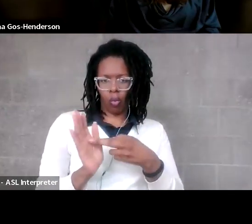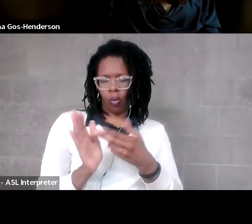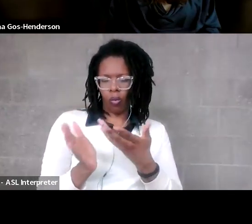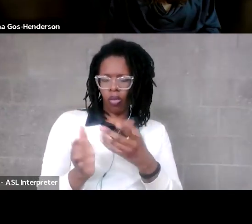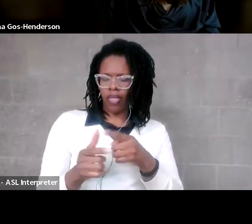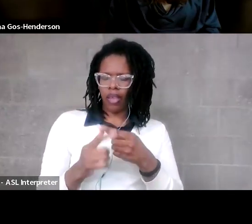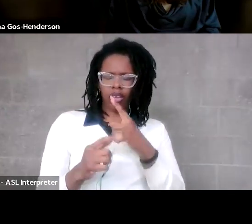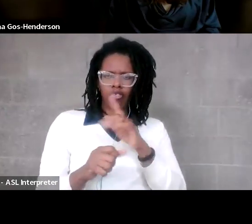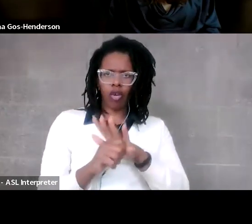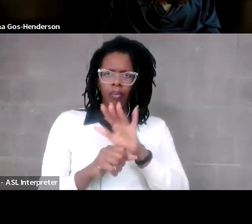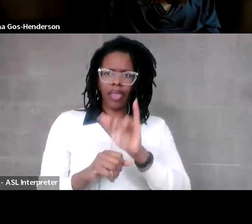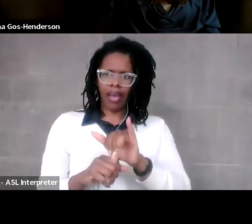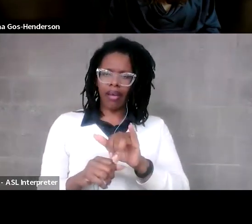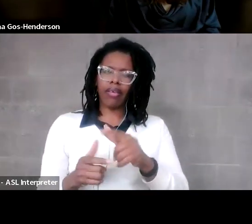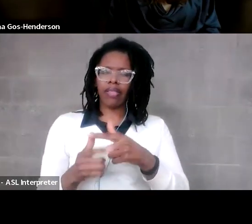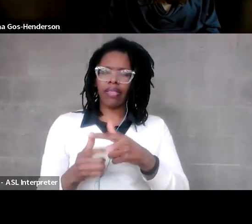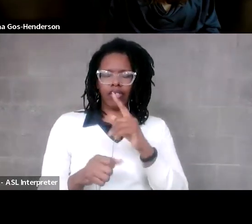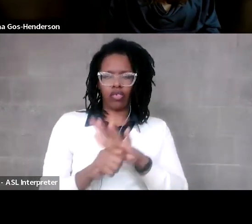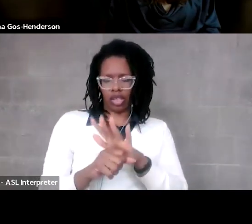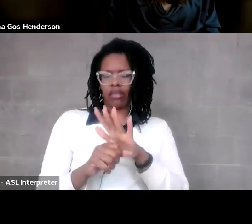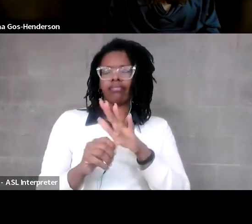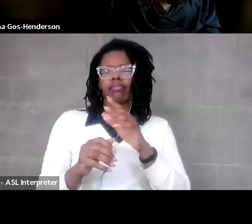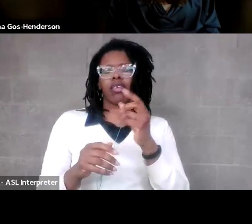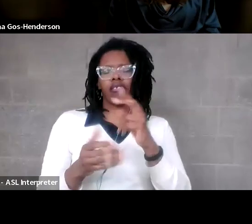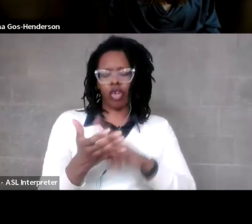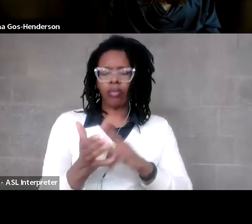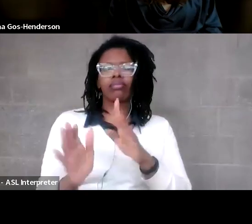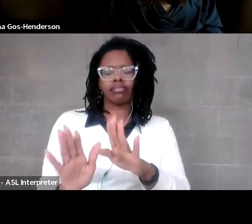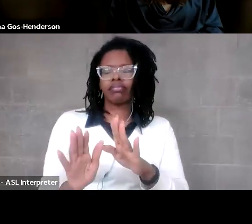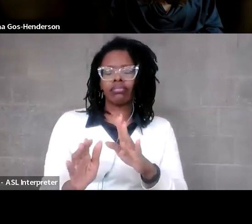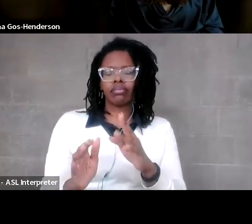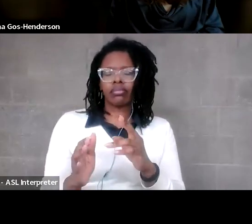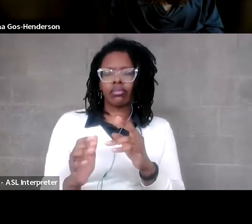Se trata solo de esa verificación. Y luego, después de eso, una vez que recibas tu representante designado